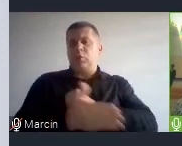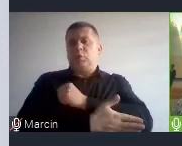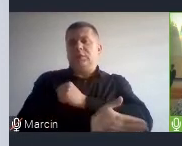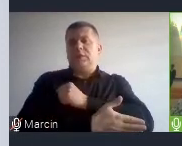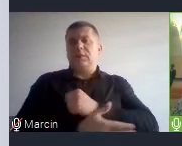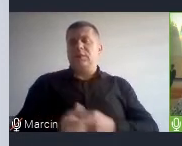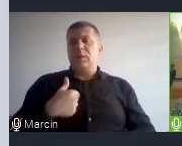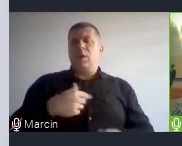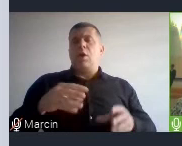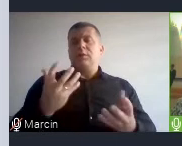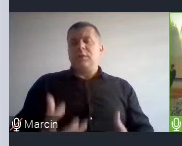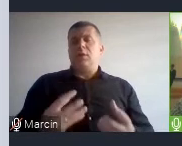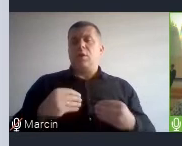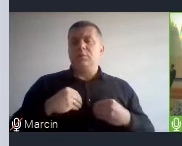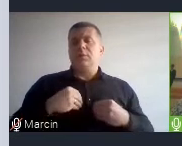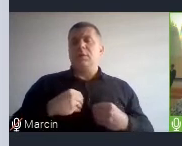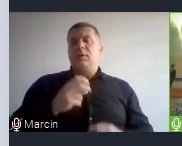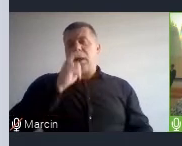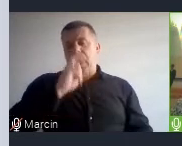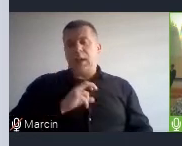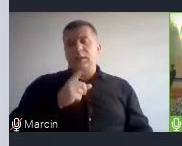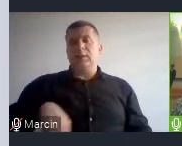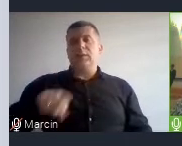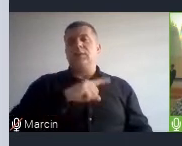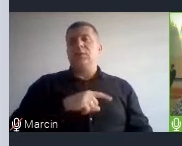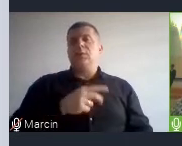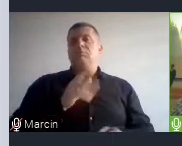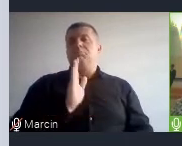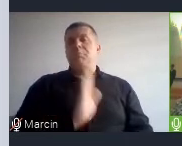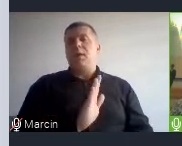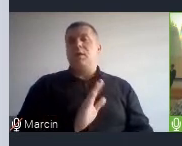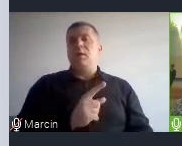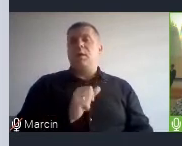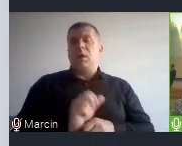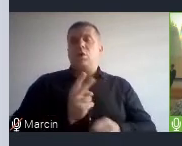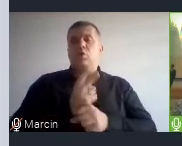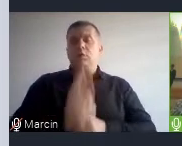Posiadanie kadry, która będzie dostępna powiedzmy pięciu osób,